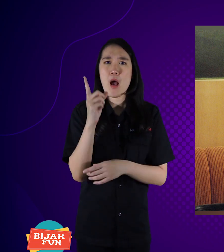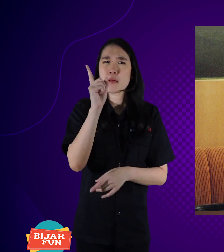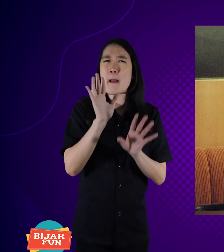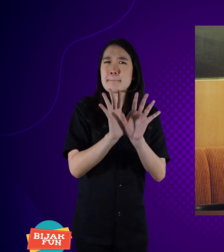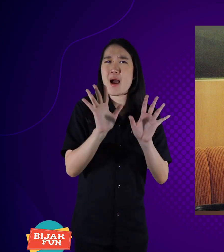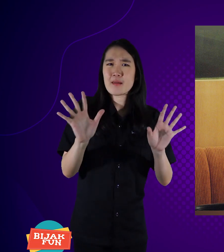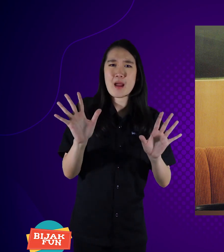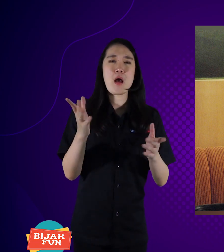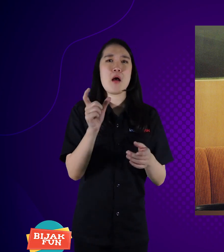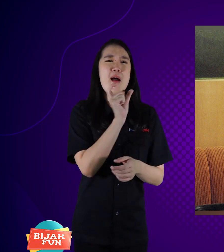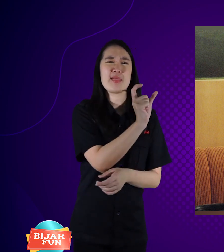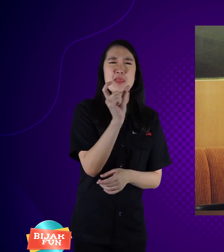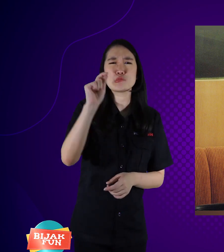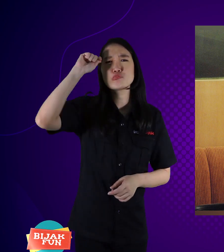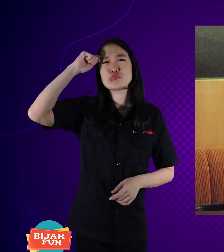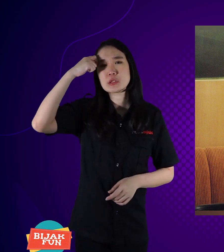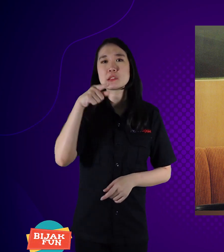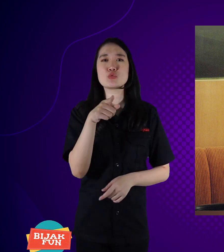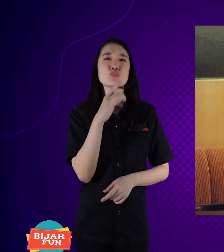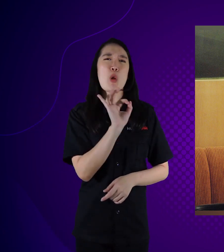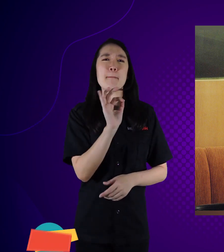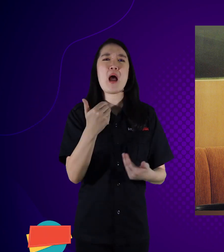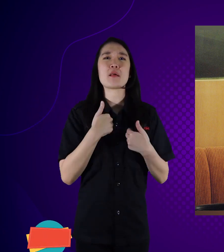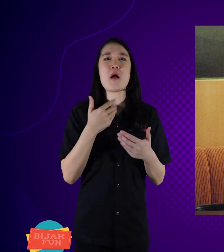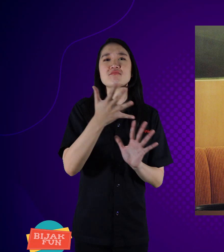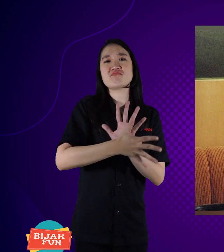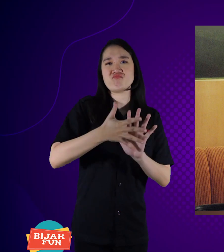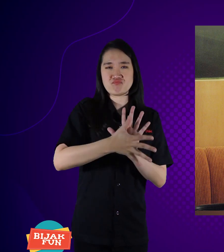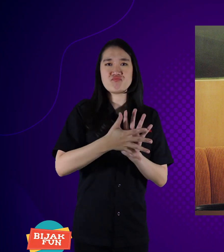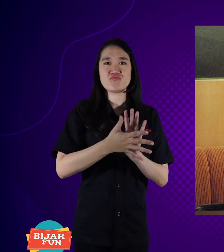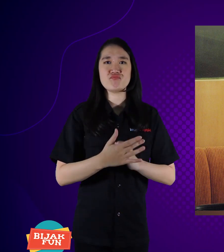Ada banyak kata sulit yang belum ada isyaratnya.